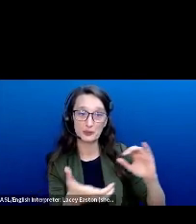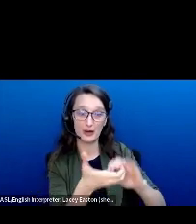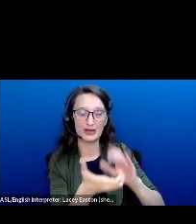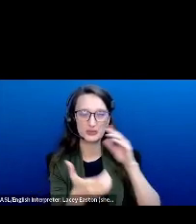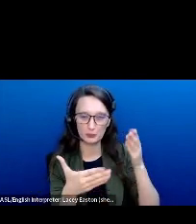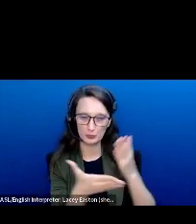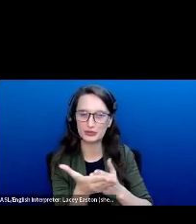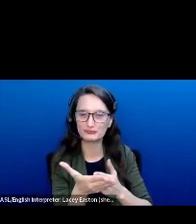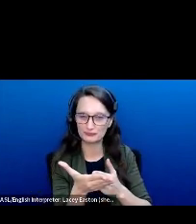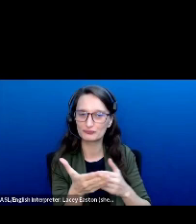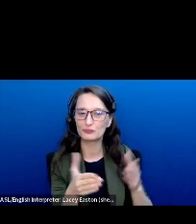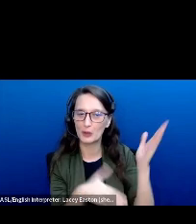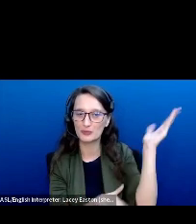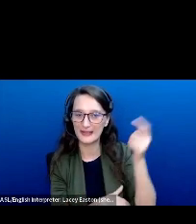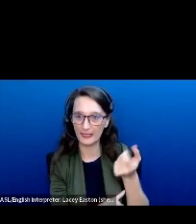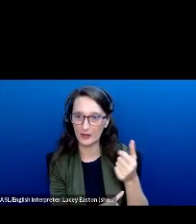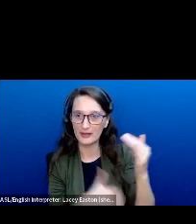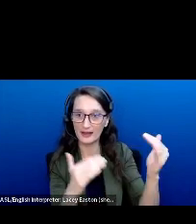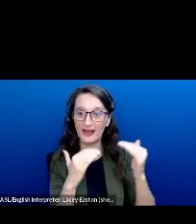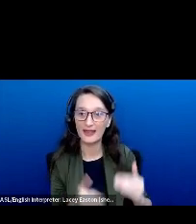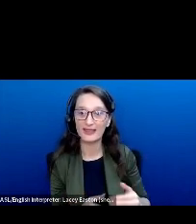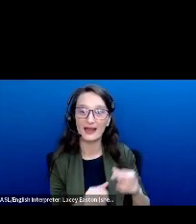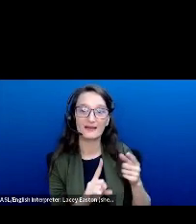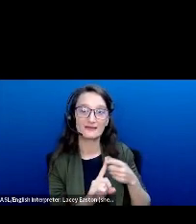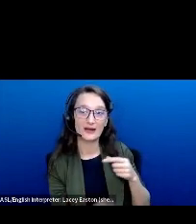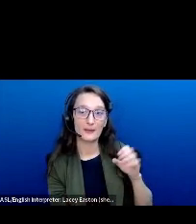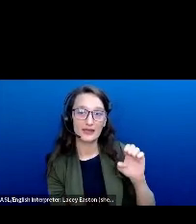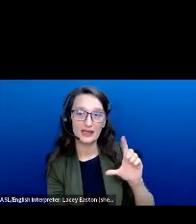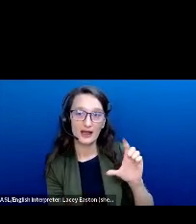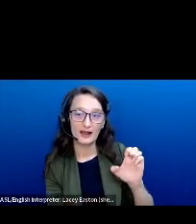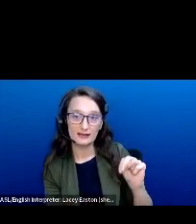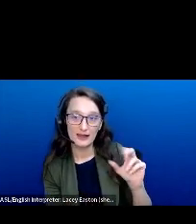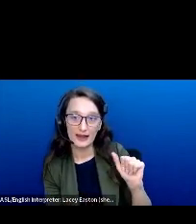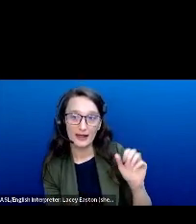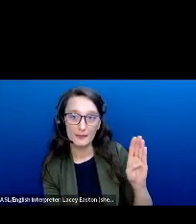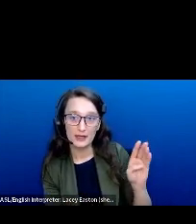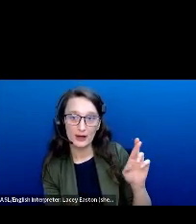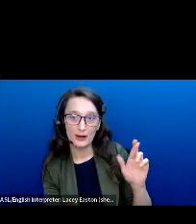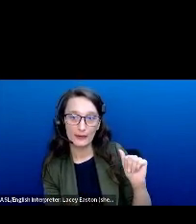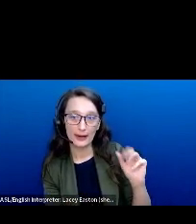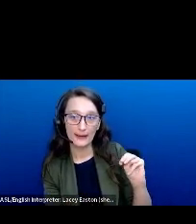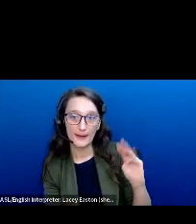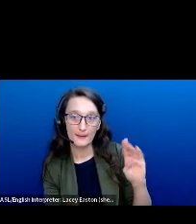hacia el final de la sección escucharemos a Elena Bramble, directora del Rowell Family Empowerment